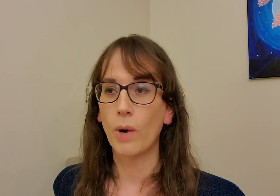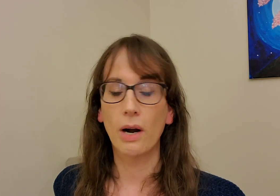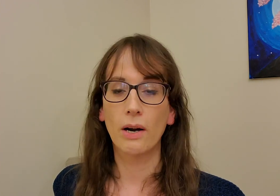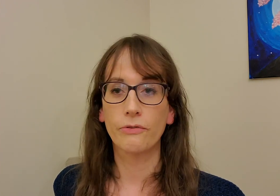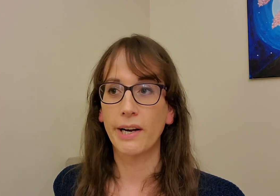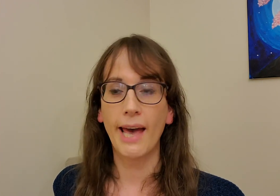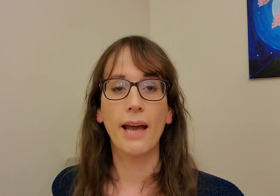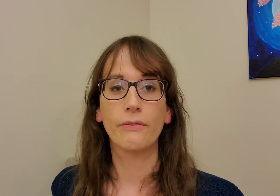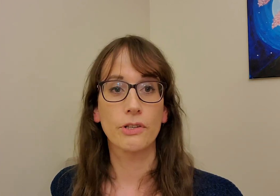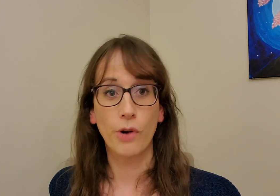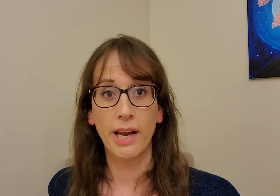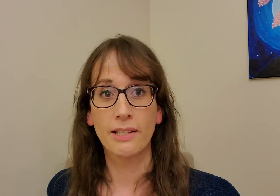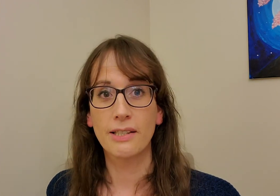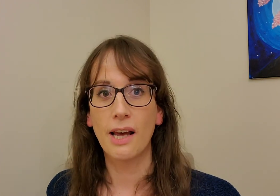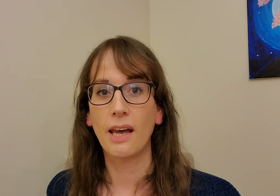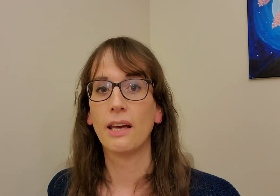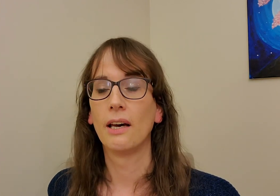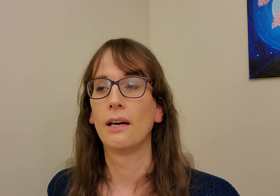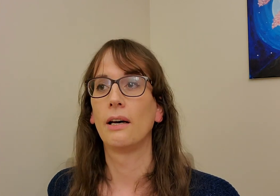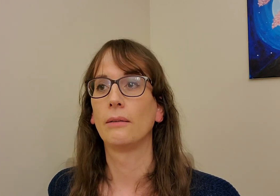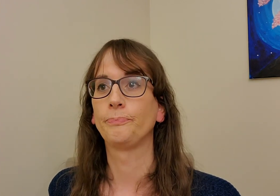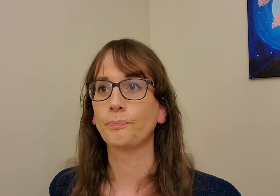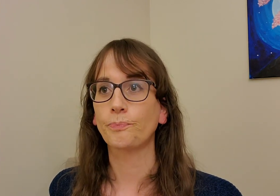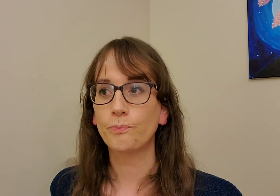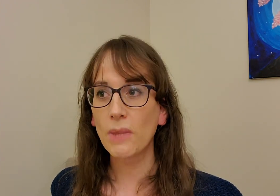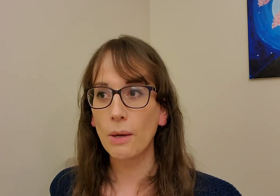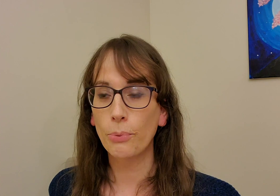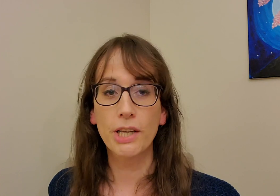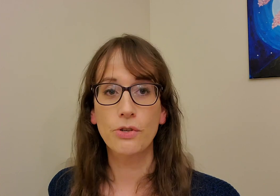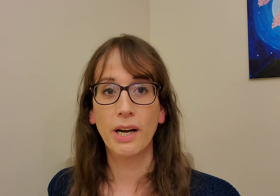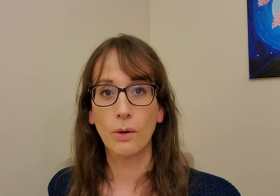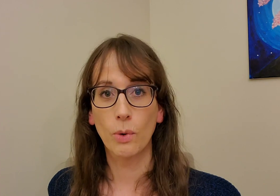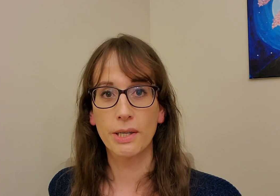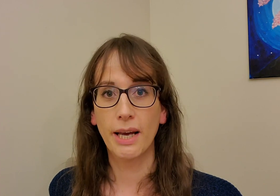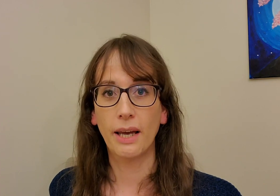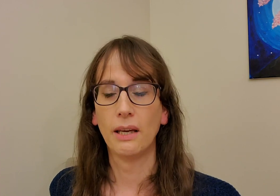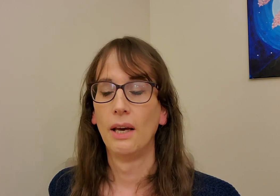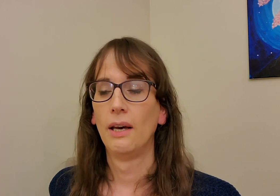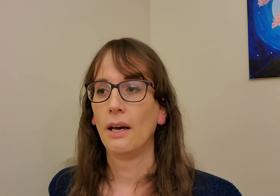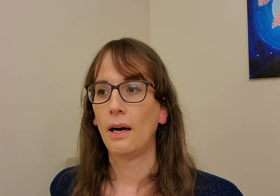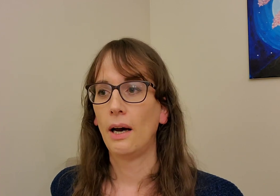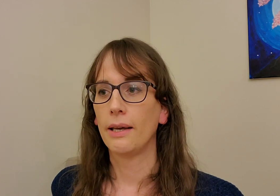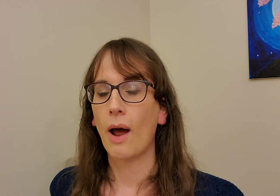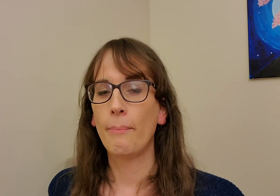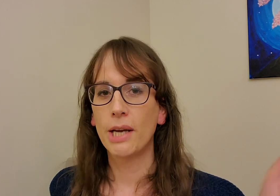como llevar un sombrero gracioso si es un día trans, traer un aprendiz a la jornada laboral,